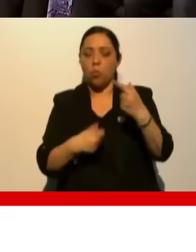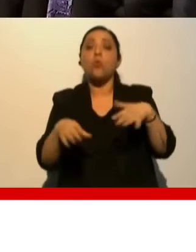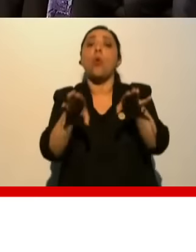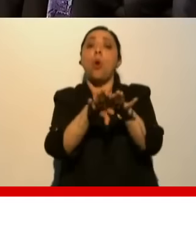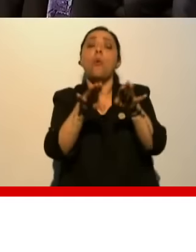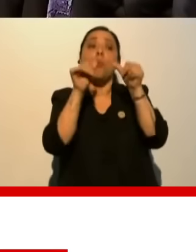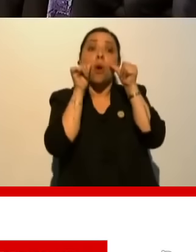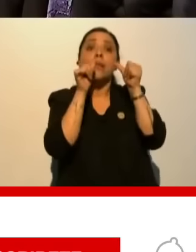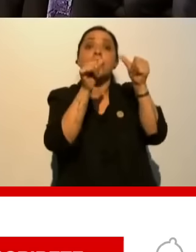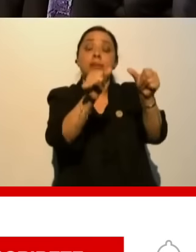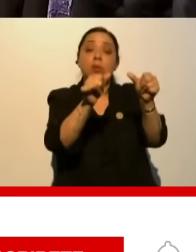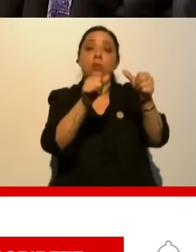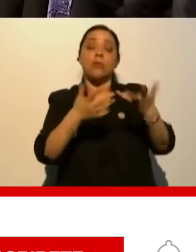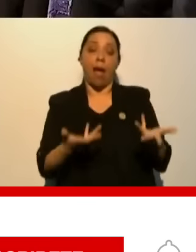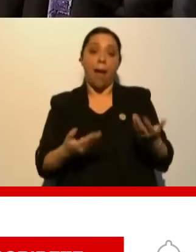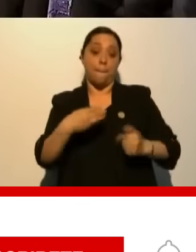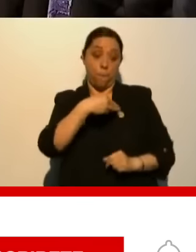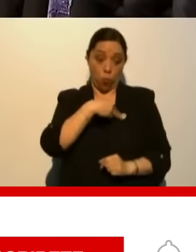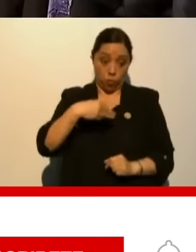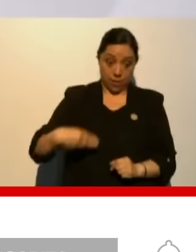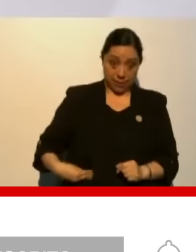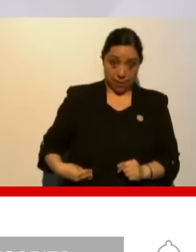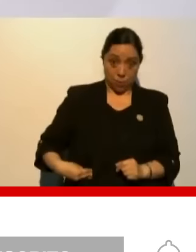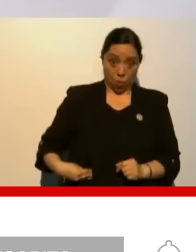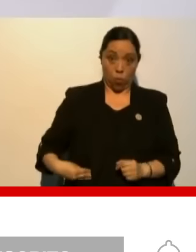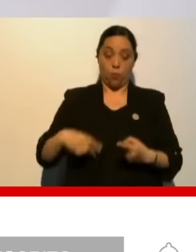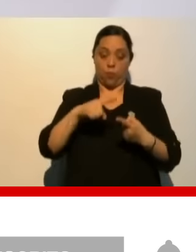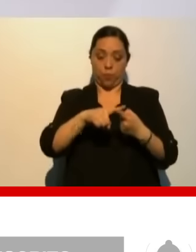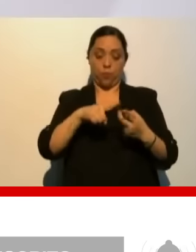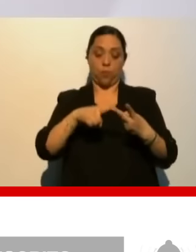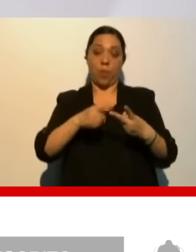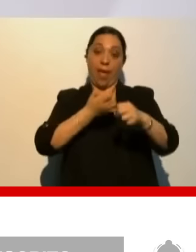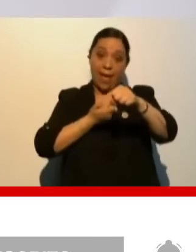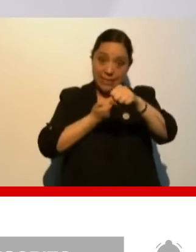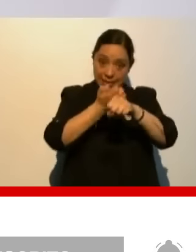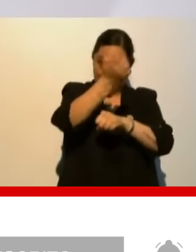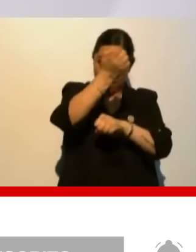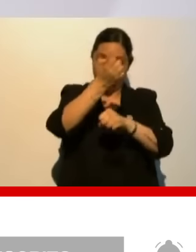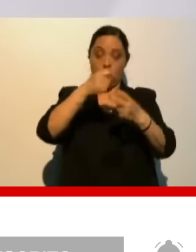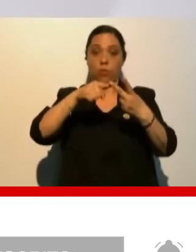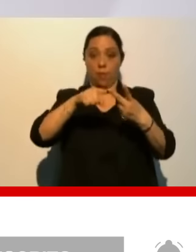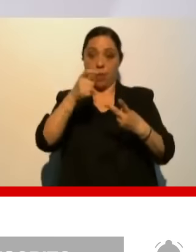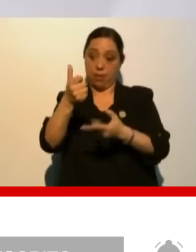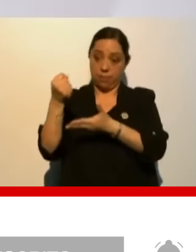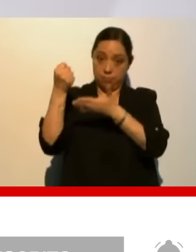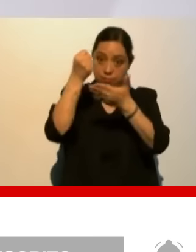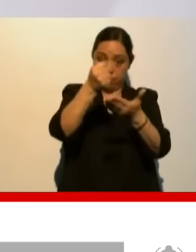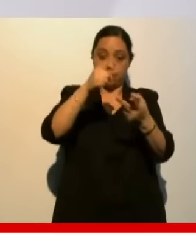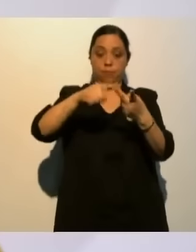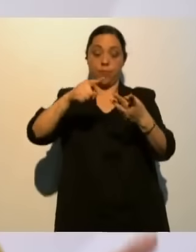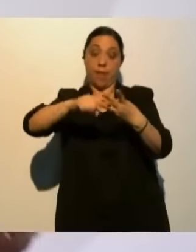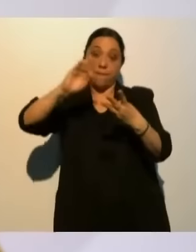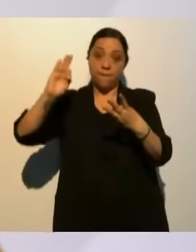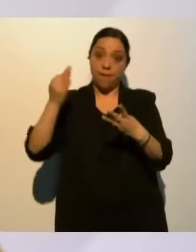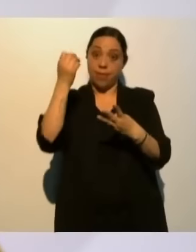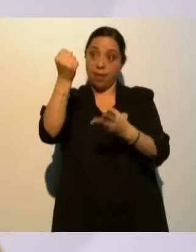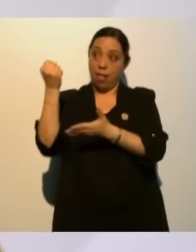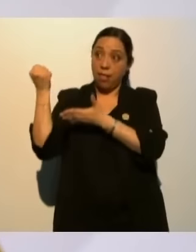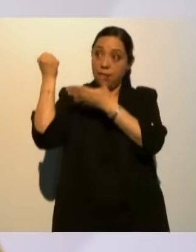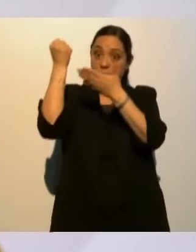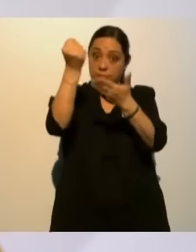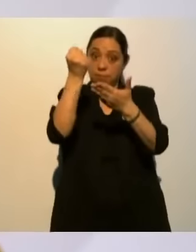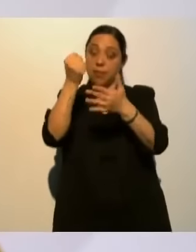los recursos municipales los recursos estatales y los recursos federales a través de un plan maestro